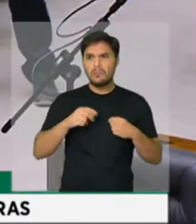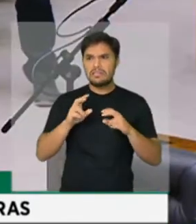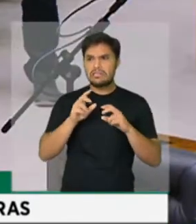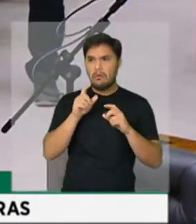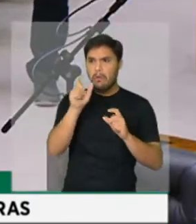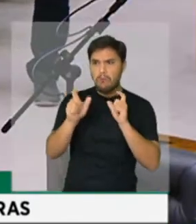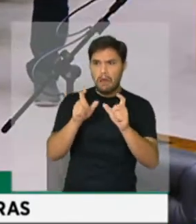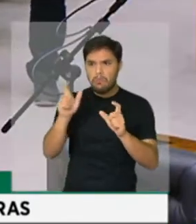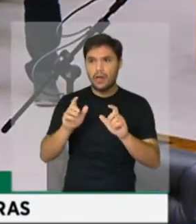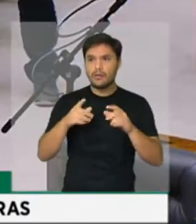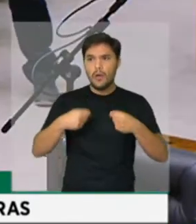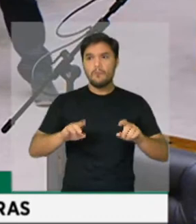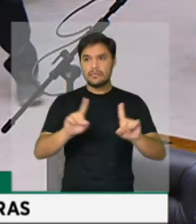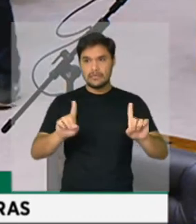ACONTECEU. DA MESMA FORMA,